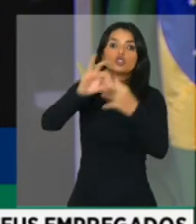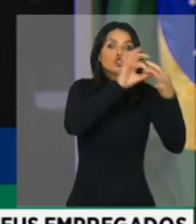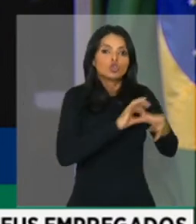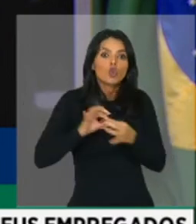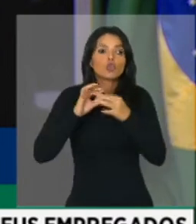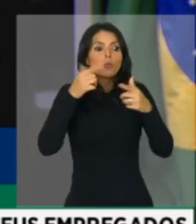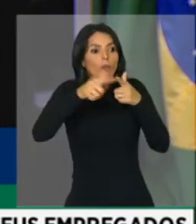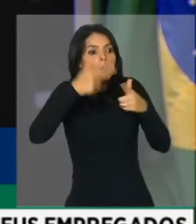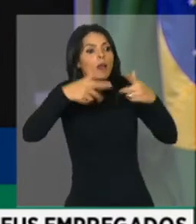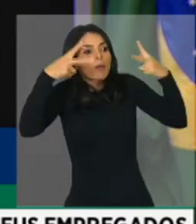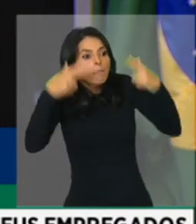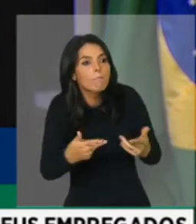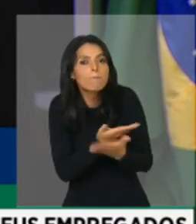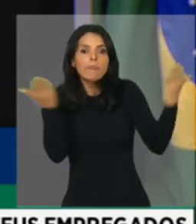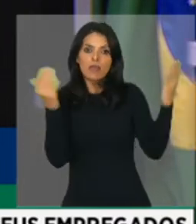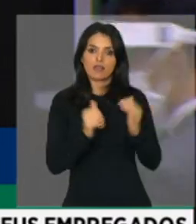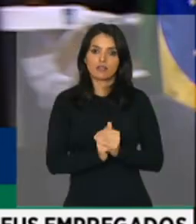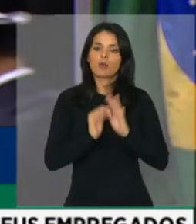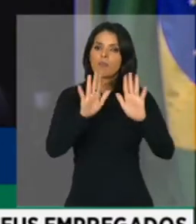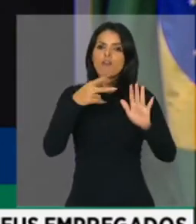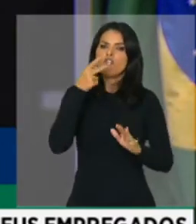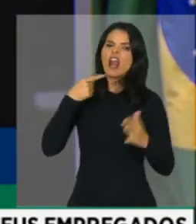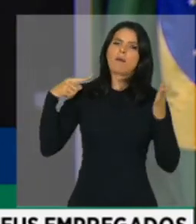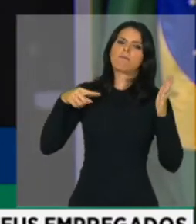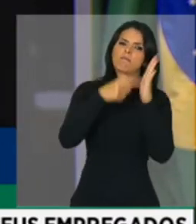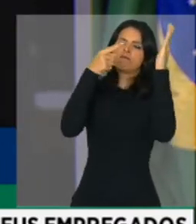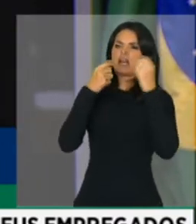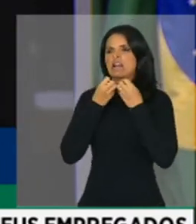AQUI SÓ PARA CRITICAR. PORQUE ESSA GUERRA TODOS NÓS É DE